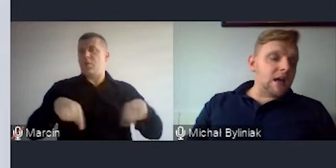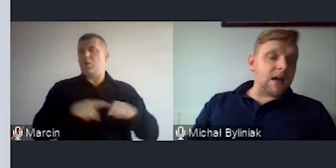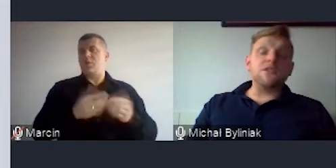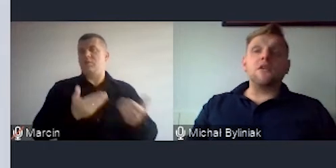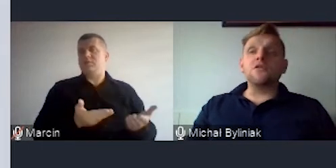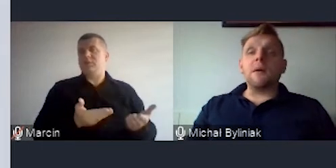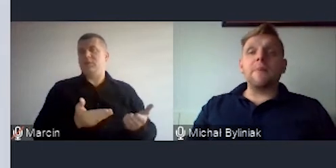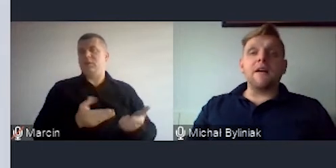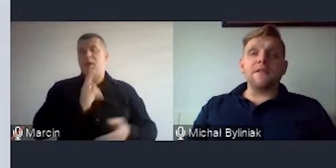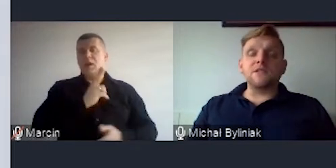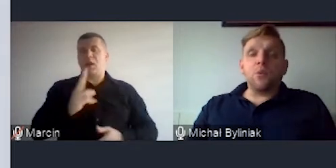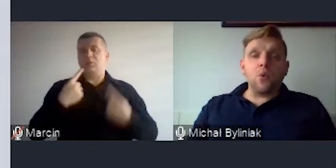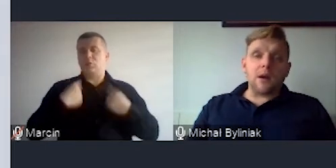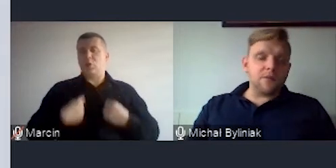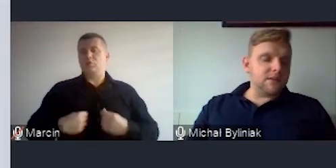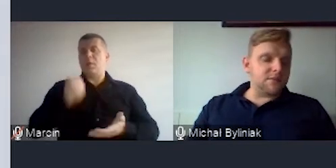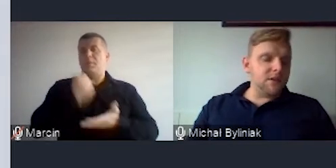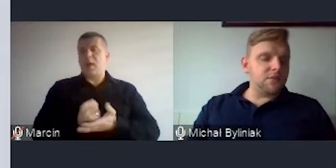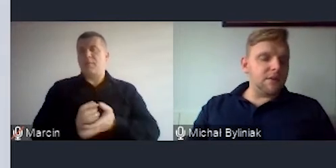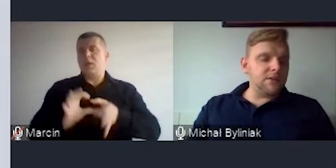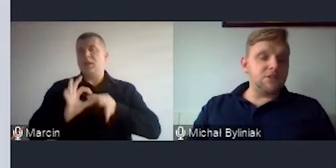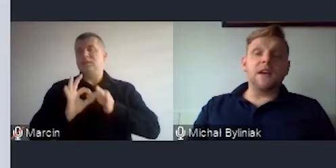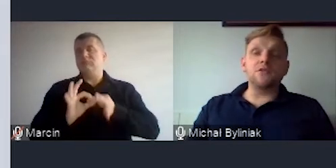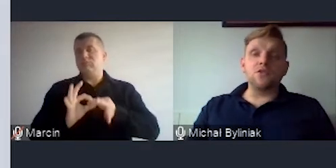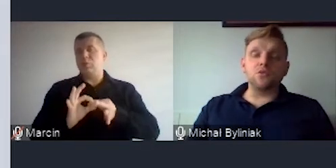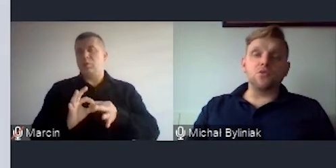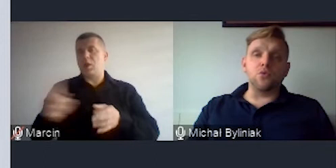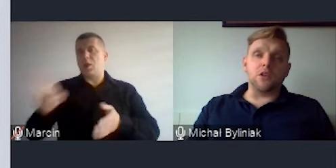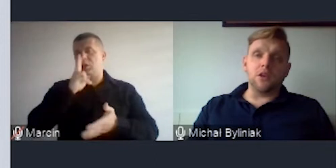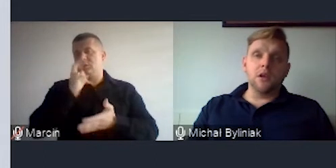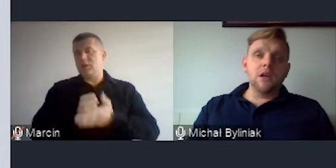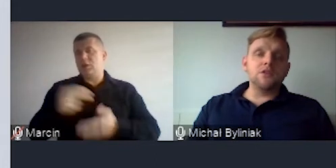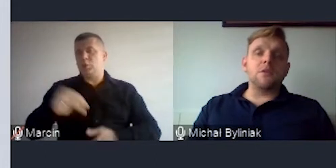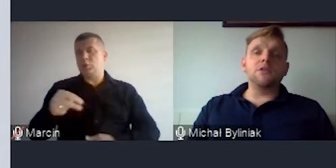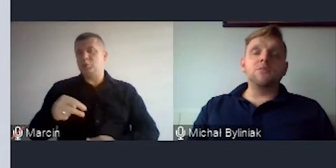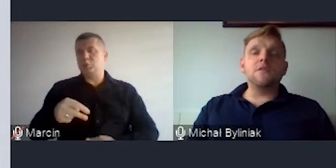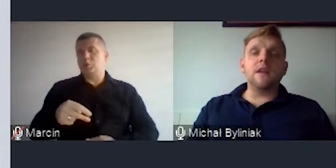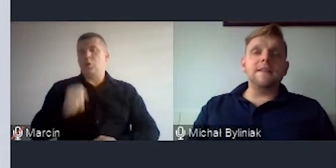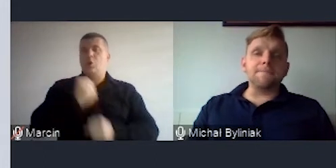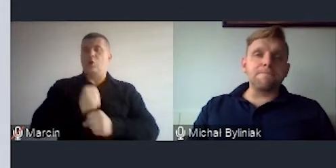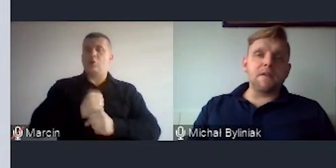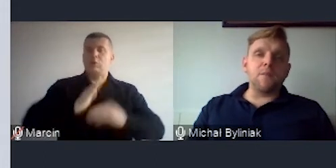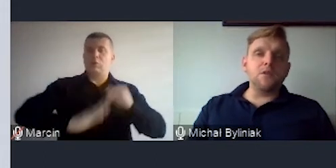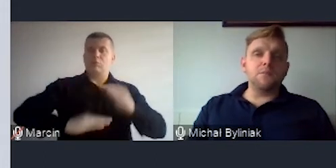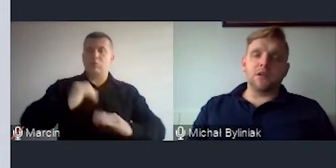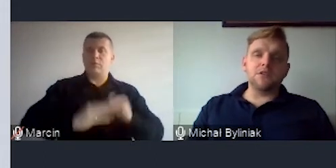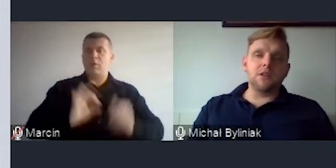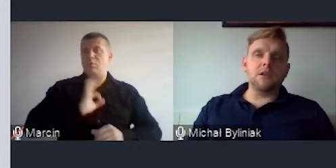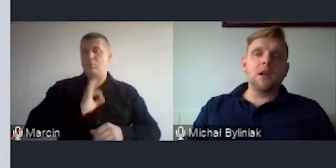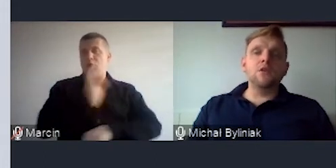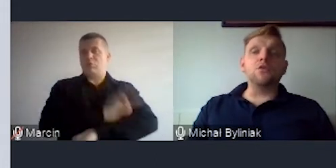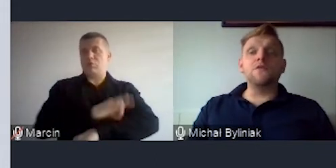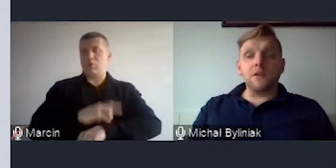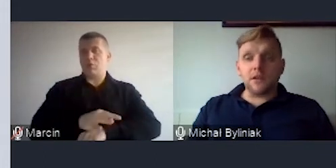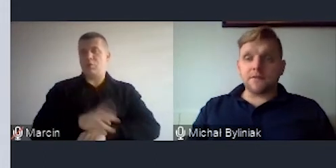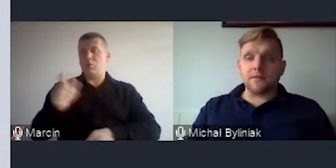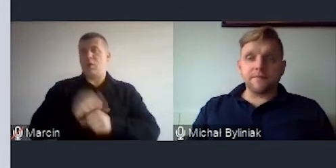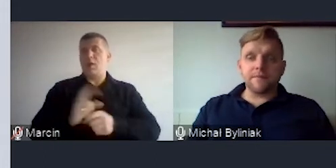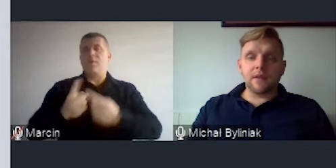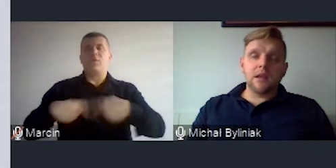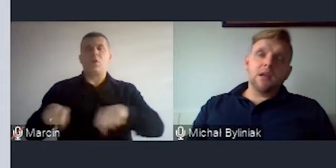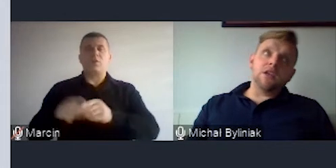Każda osoba prawna, spółka powiedzmy, która będzie świadczyć usługi czy roboty budowlane w moim projekcie to już wykonawca.